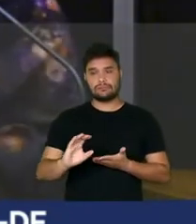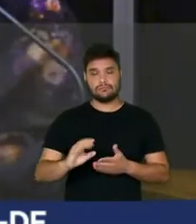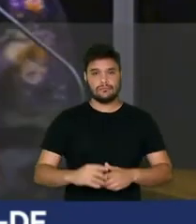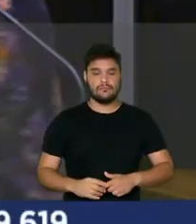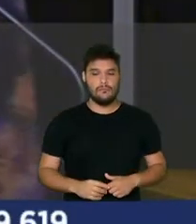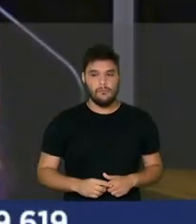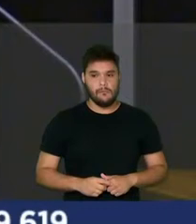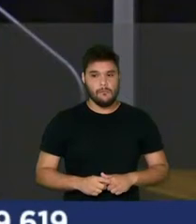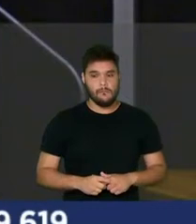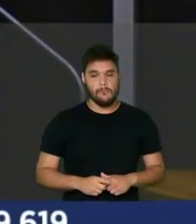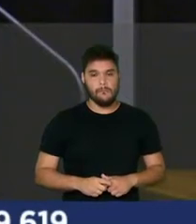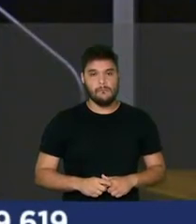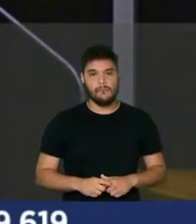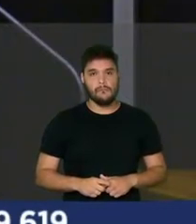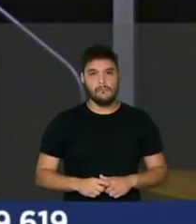A LEI ALDIR BLANC 2 QUE